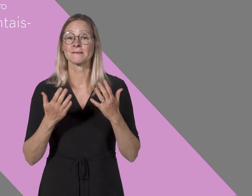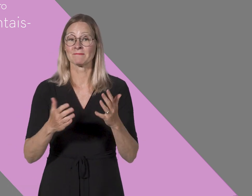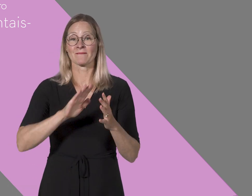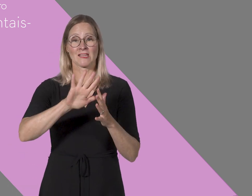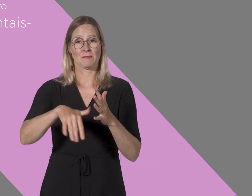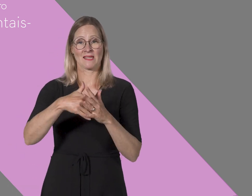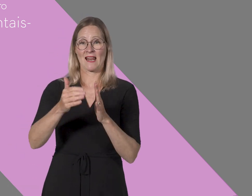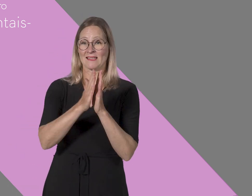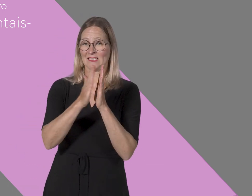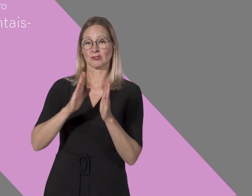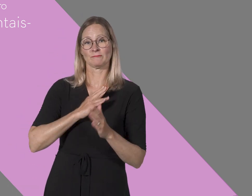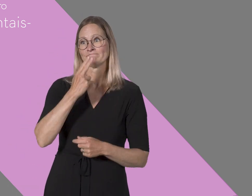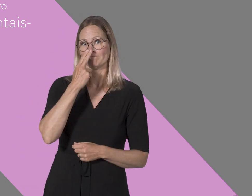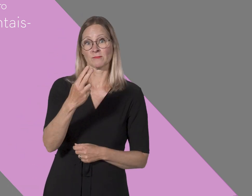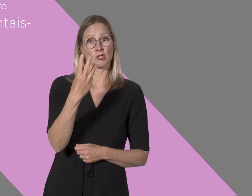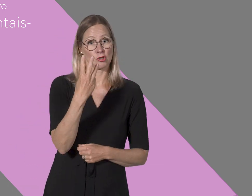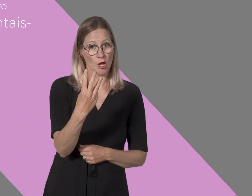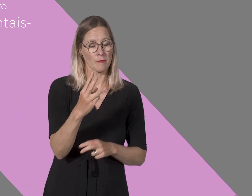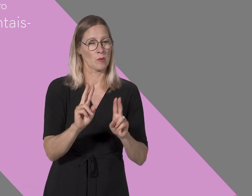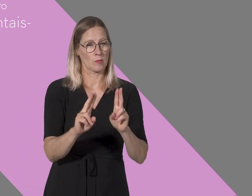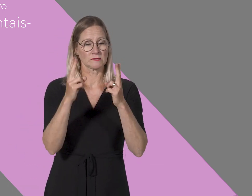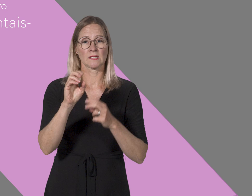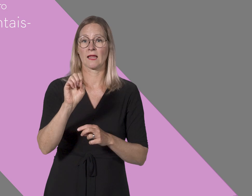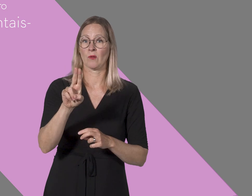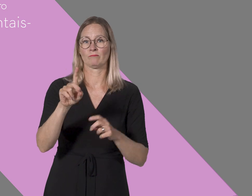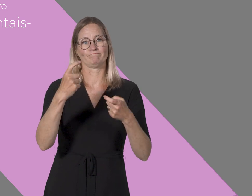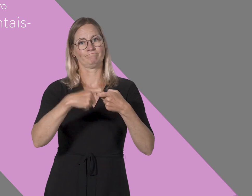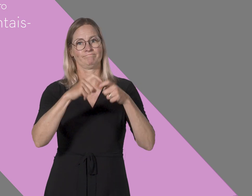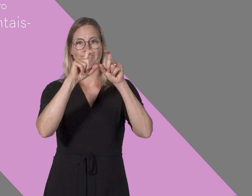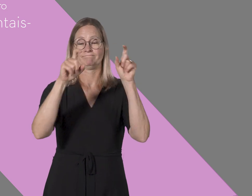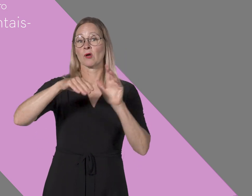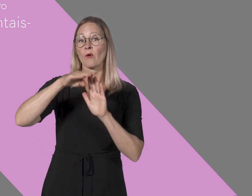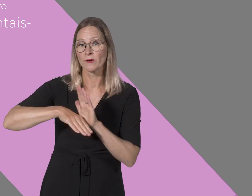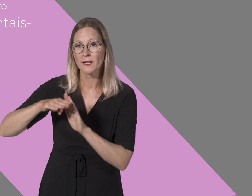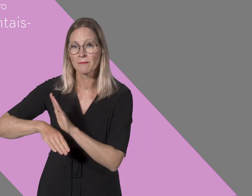Viittomakielisessä kirjastossa on nähtävillä peräti kolme - uutta EU-aiheista ohjelmaa.